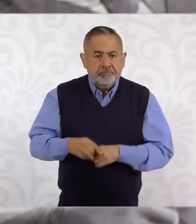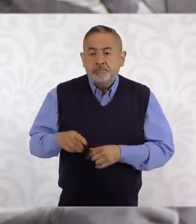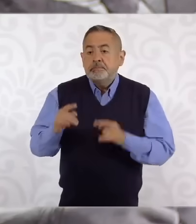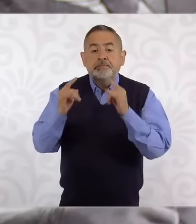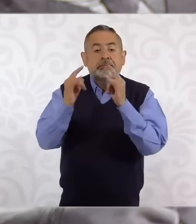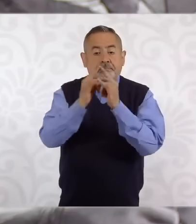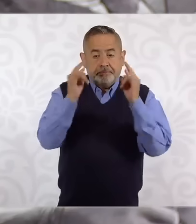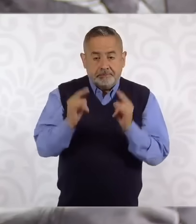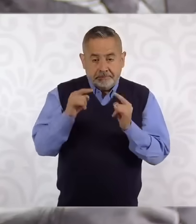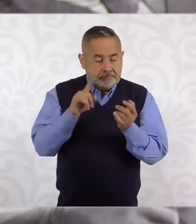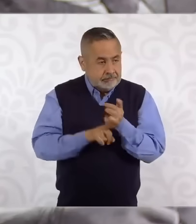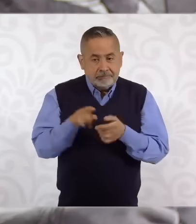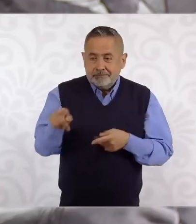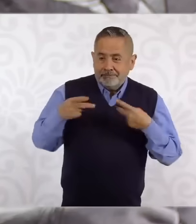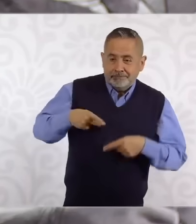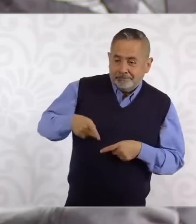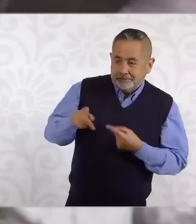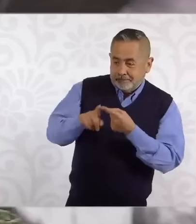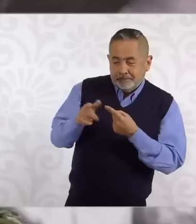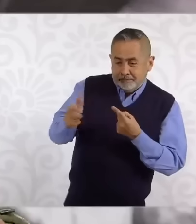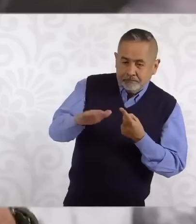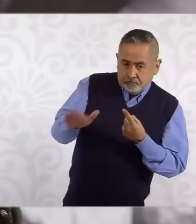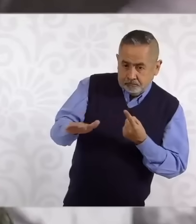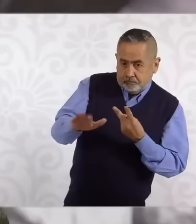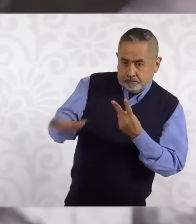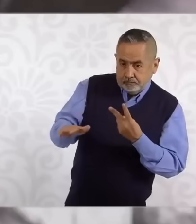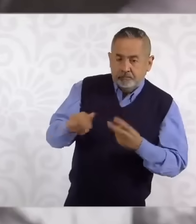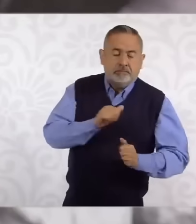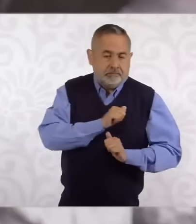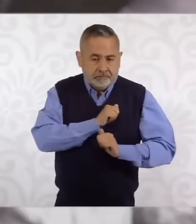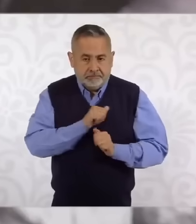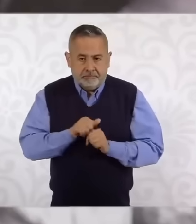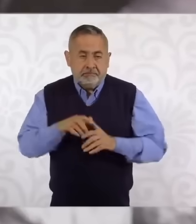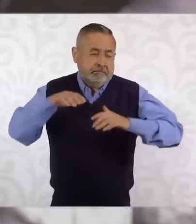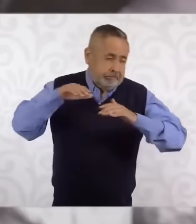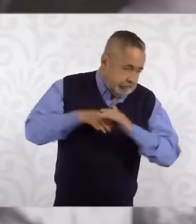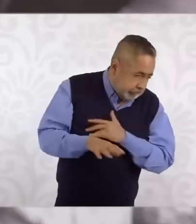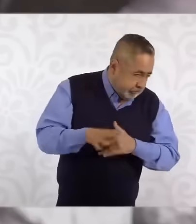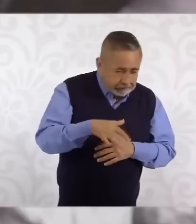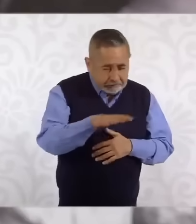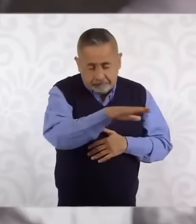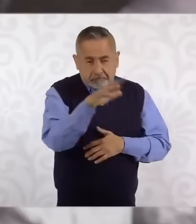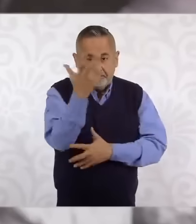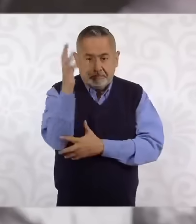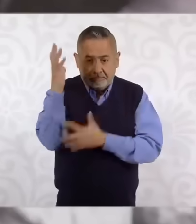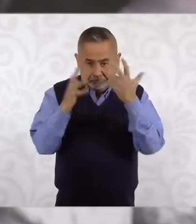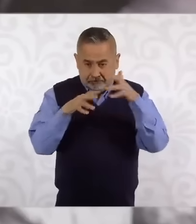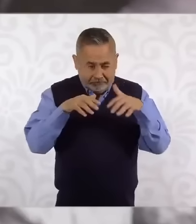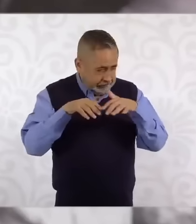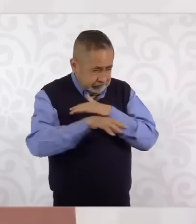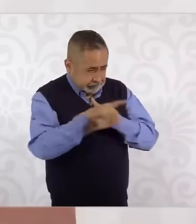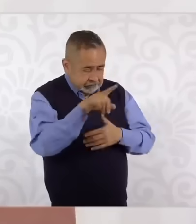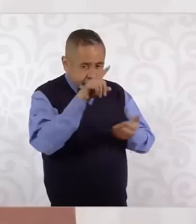ahí fallece un oficial y uno de tropa, y después ya en el bosque en donde se encontraba el mencho